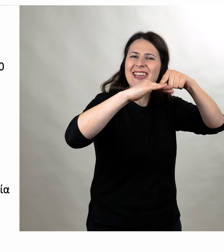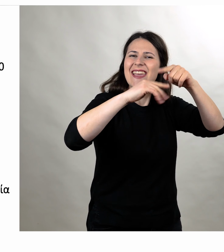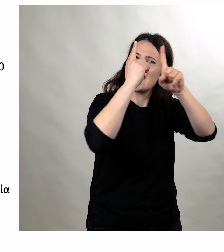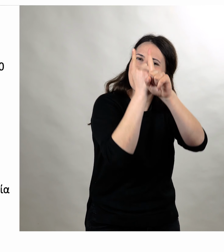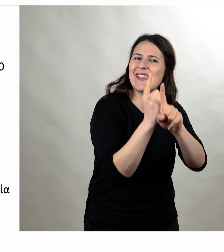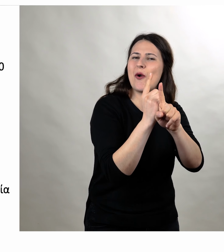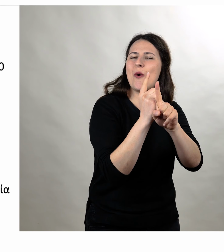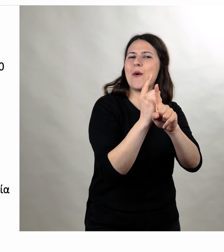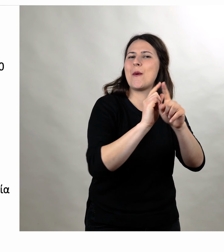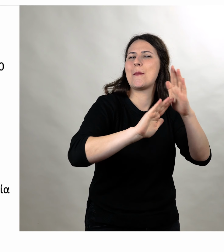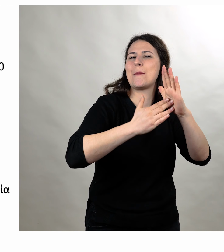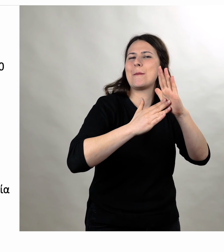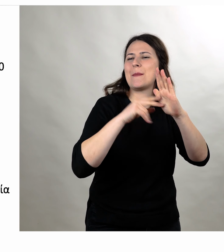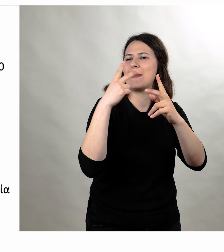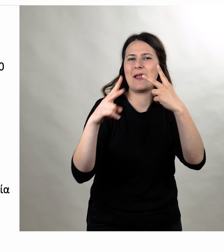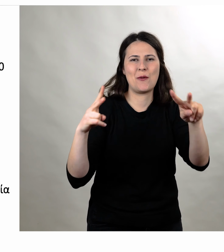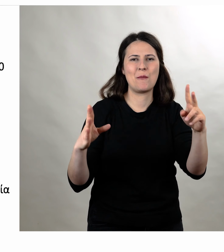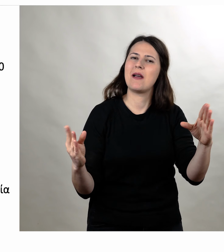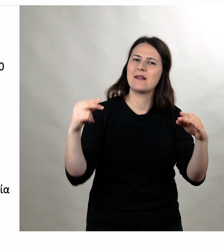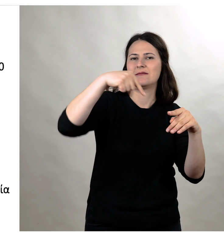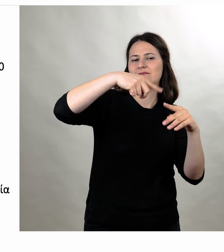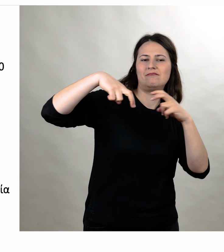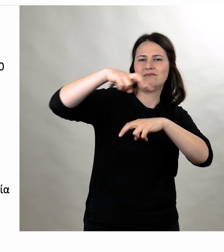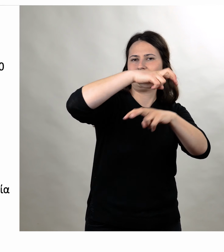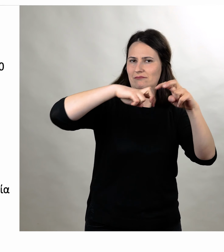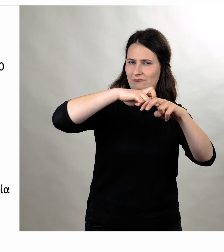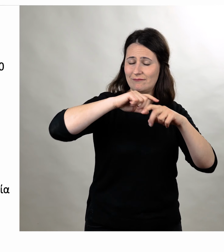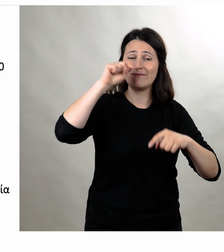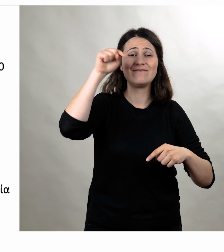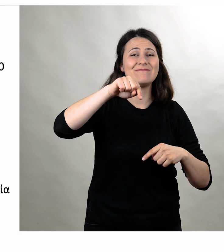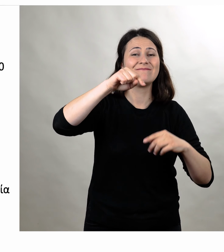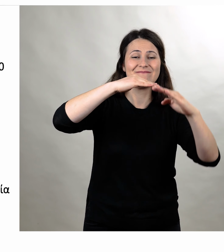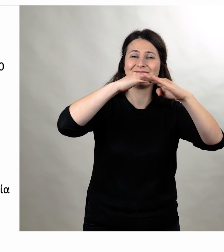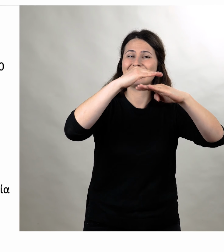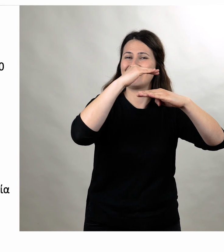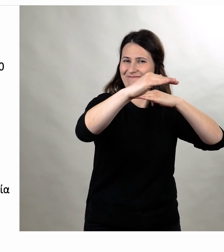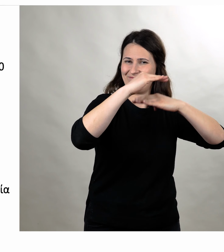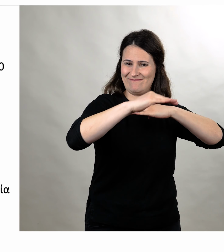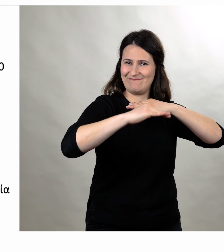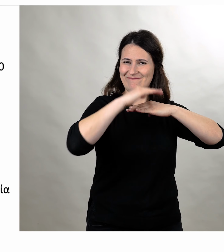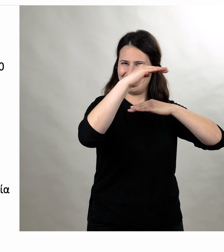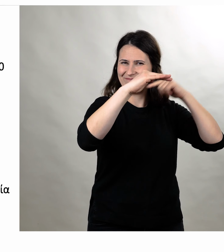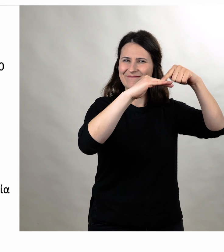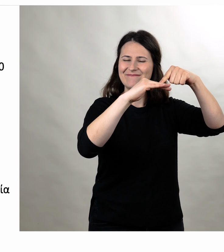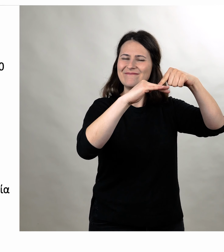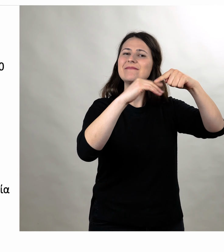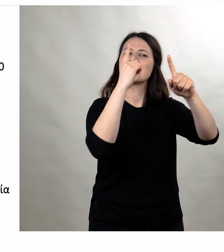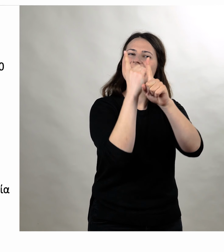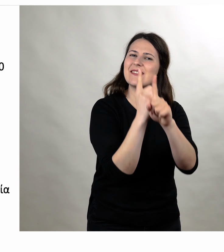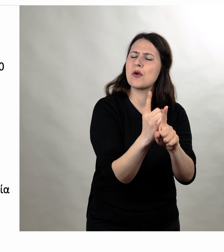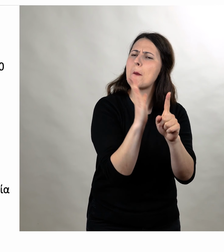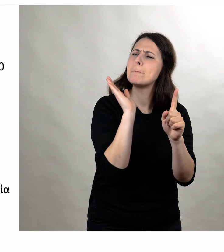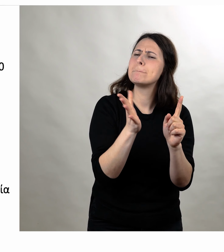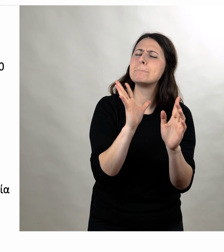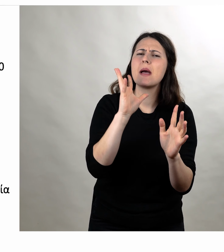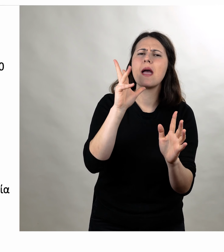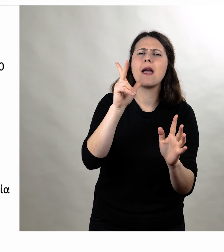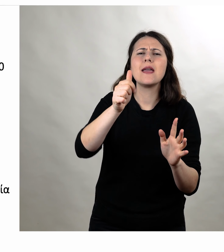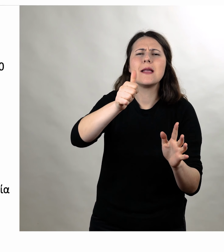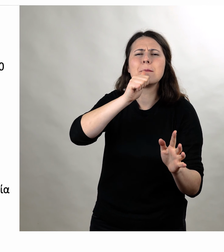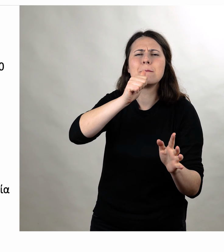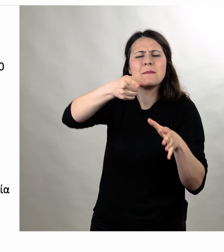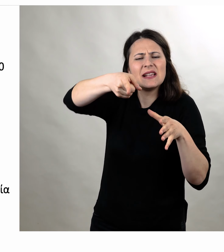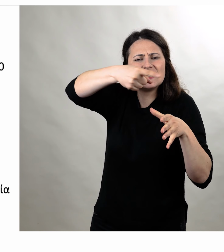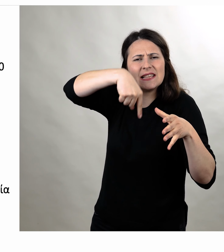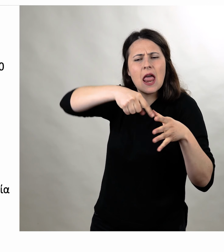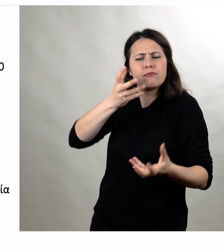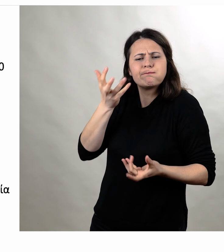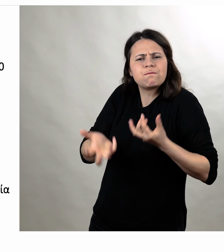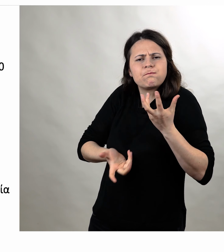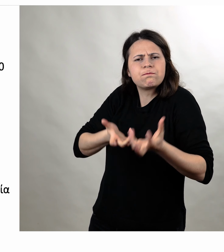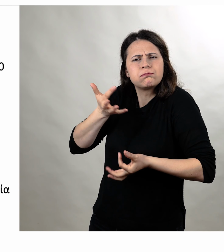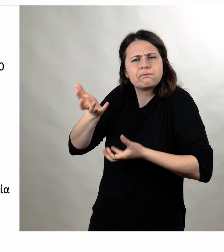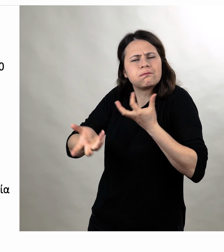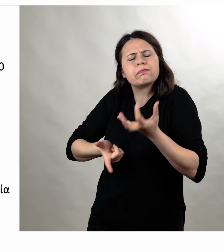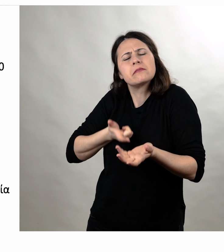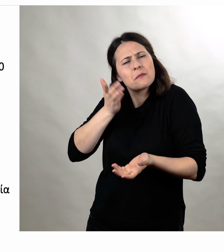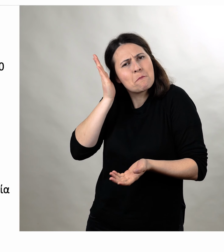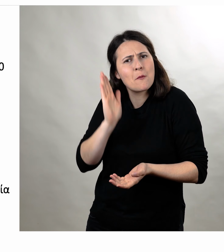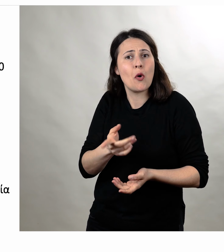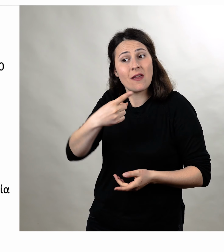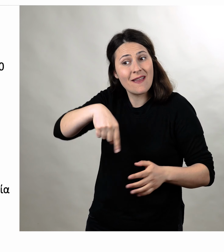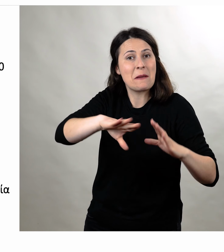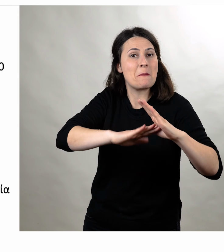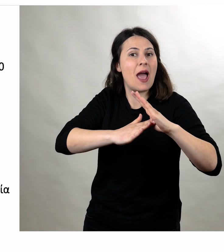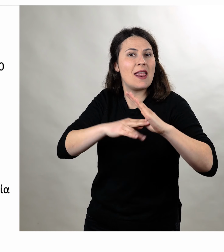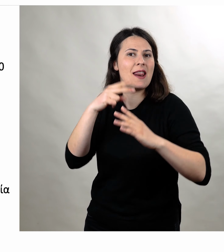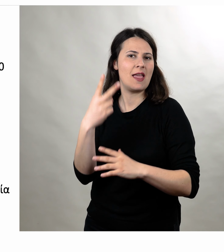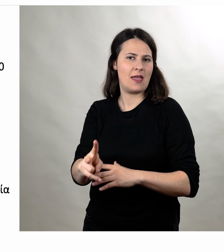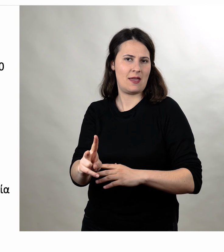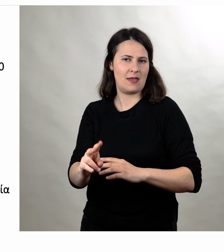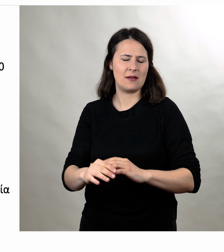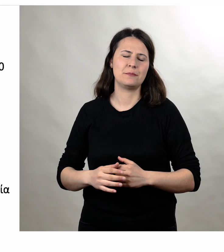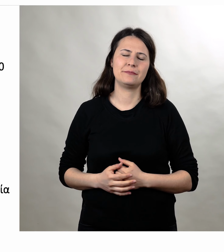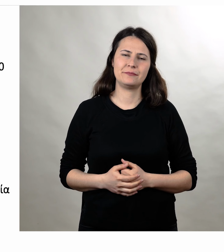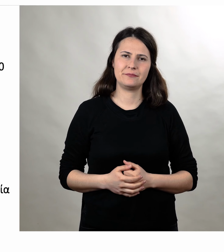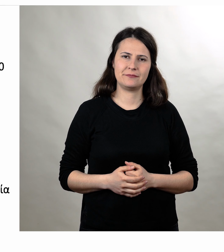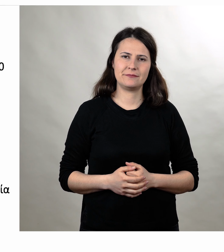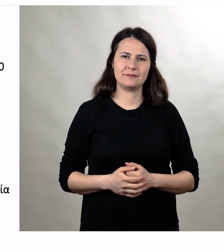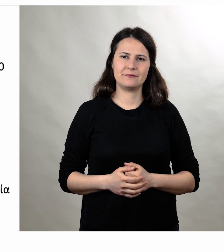Αυτό το ειδικό κατάστρωμα μπορεί να προσφέρει στα μέλη του πληρώματος ακόμα και πισίνα με υδρομασάζ.